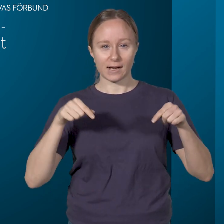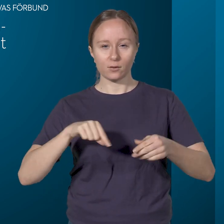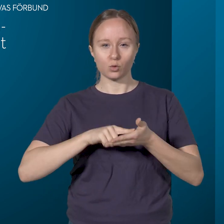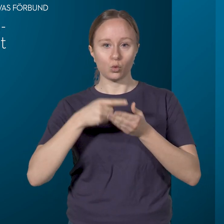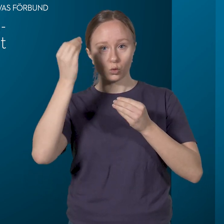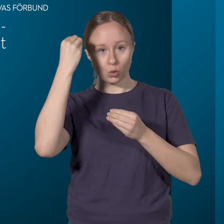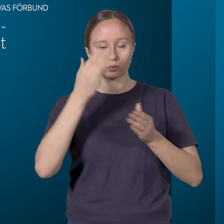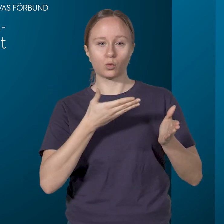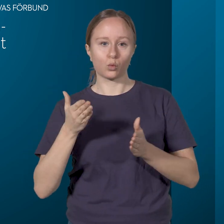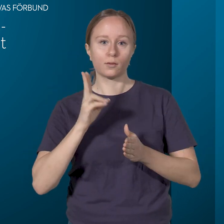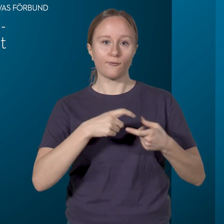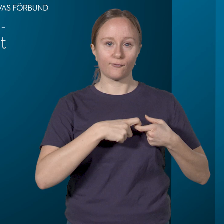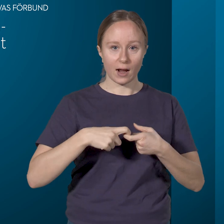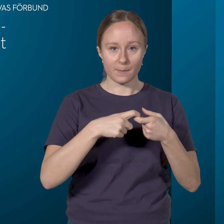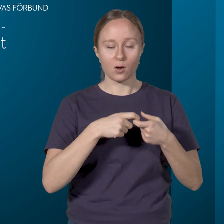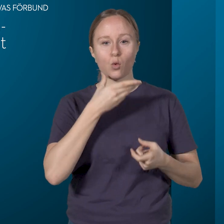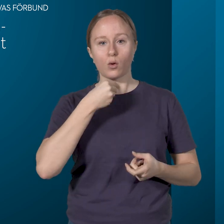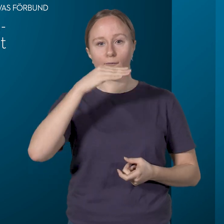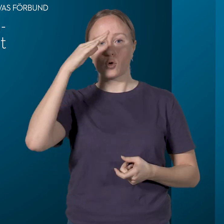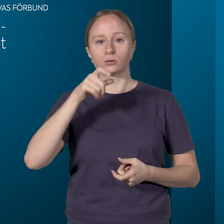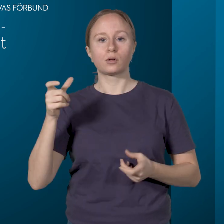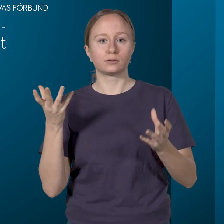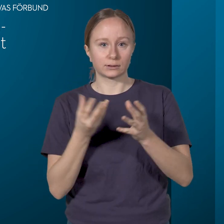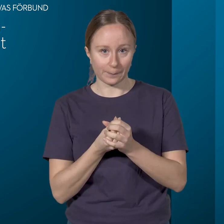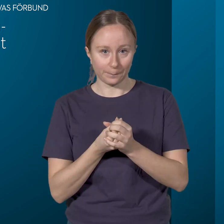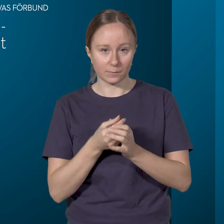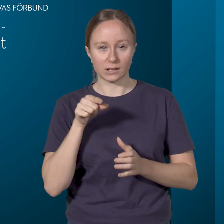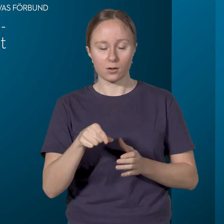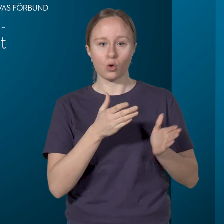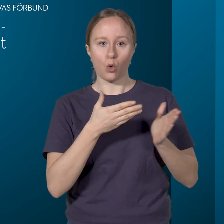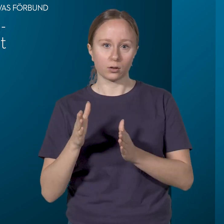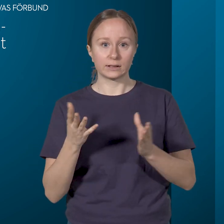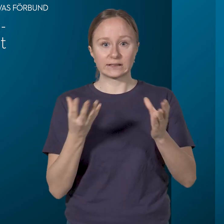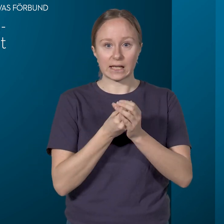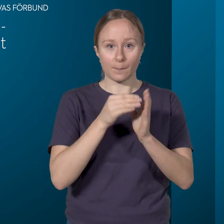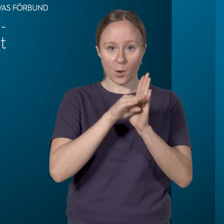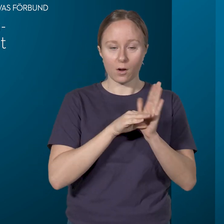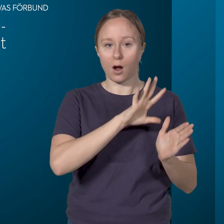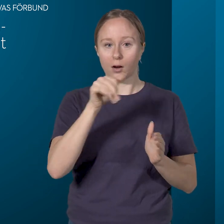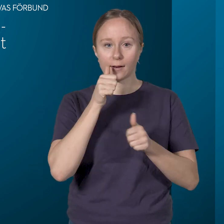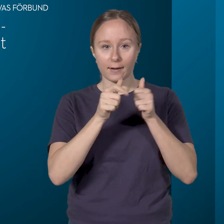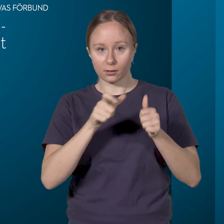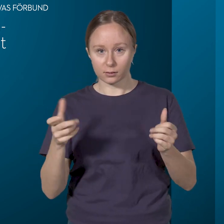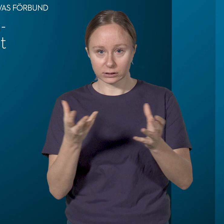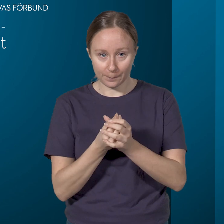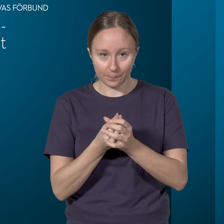Denna gång ordnas kursen för familjer och unga vuxna tillsammans. Det ordnas program som är gemensamt för alla deltagare -